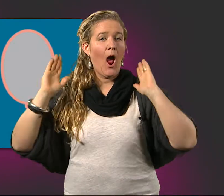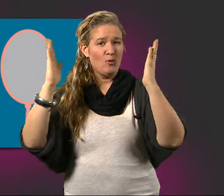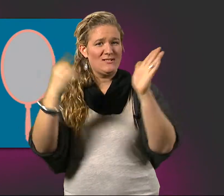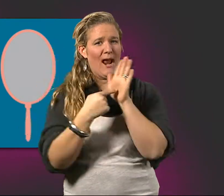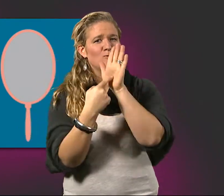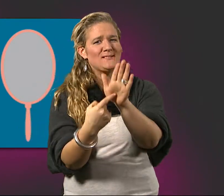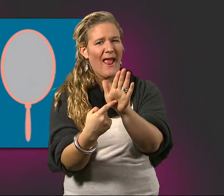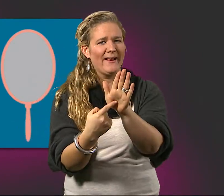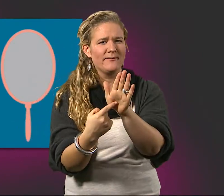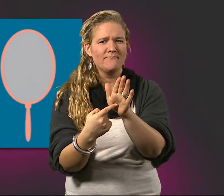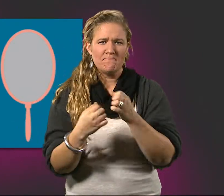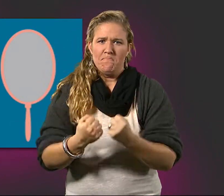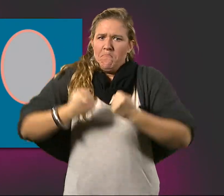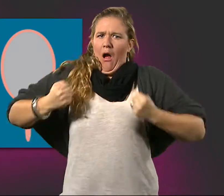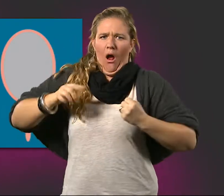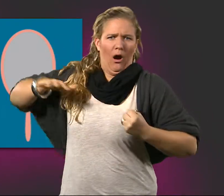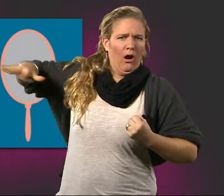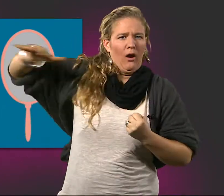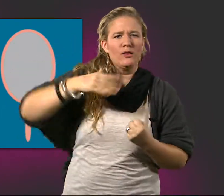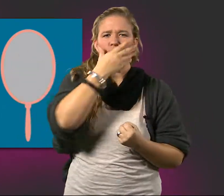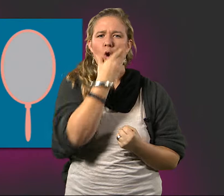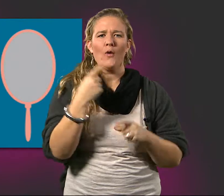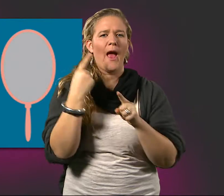Sie zeigen die Macht der Schönheit,